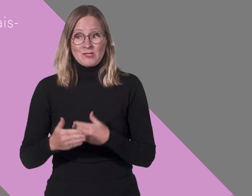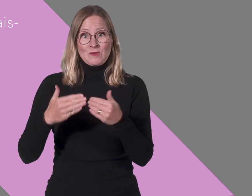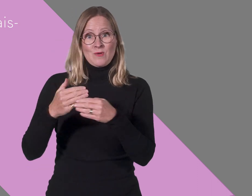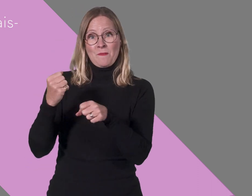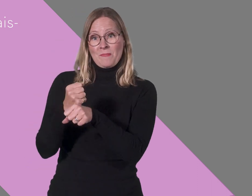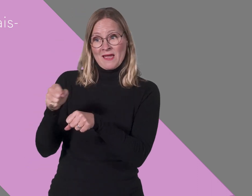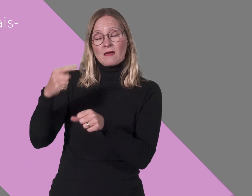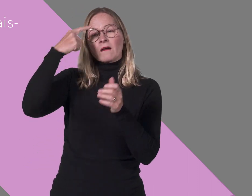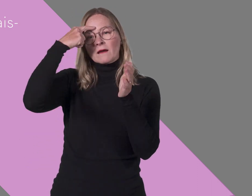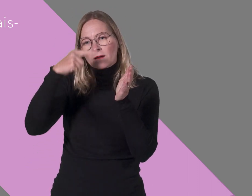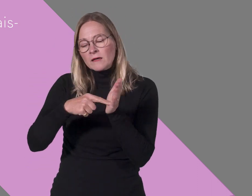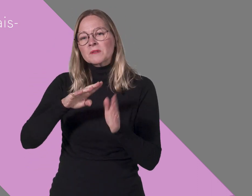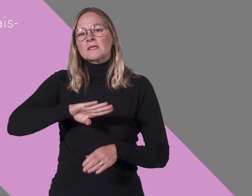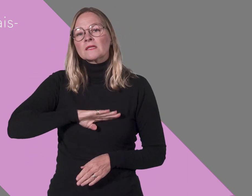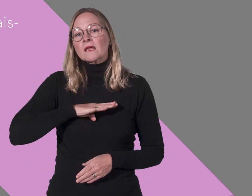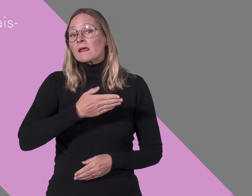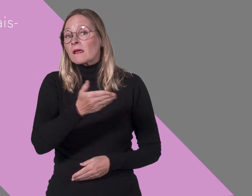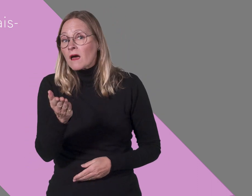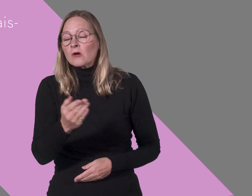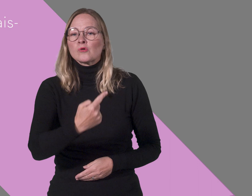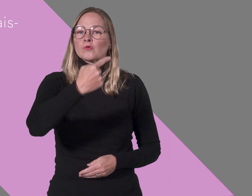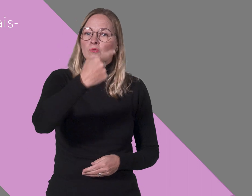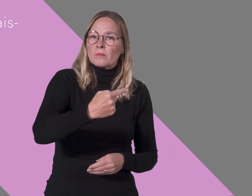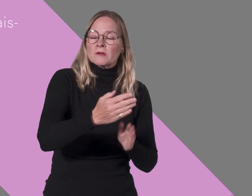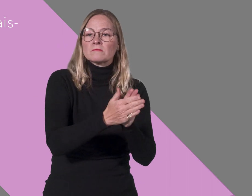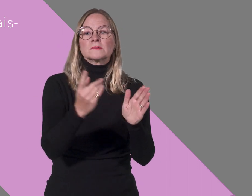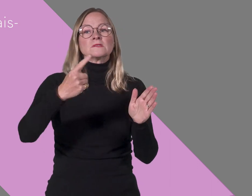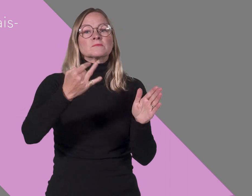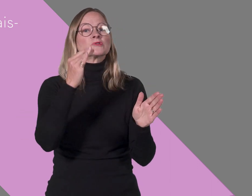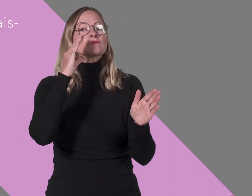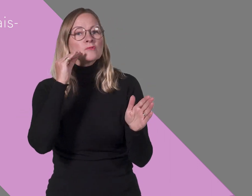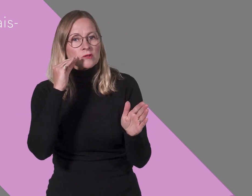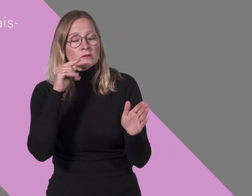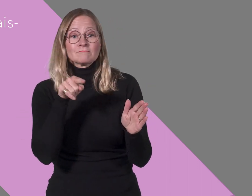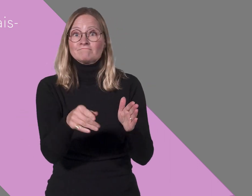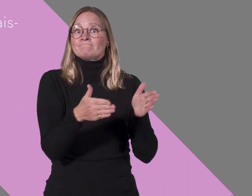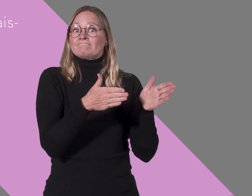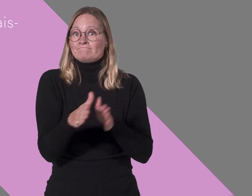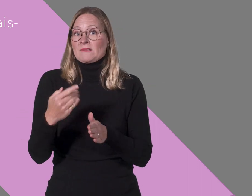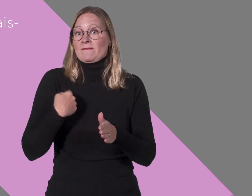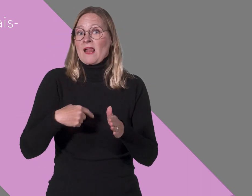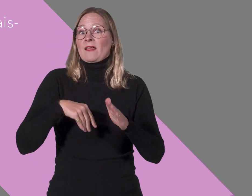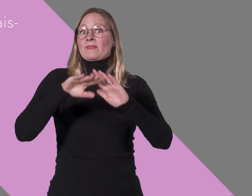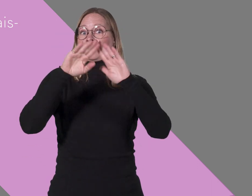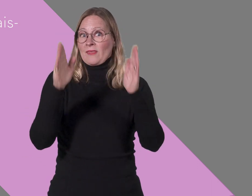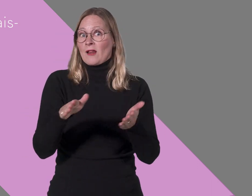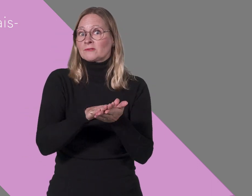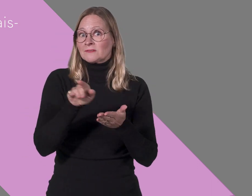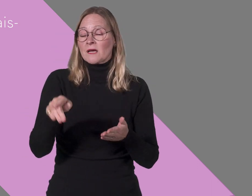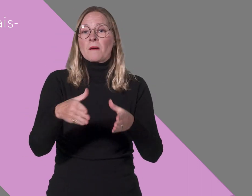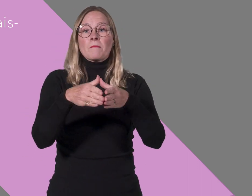Työpaja on suunnattu 10−17-vuotiaille, ja se järjestetään 10.−12. maaliskuuta -